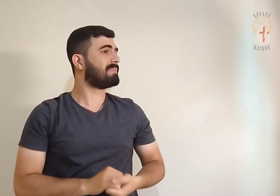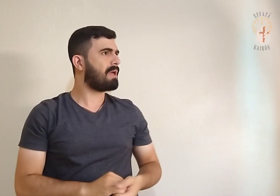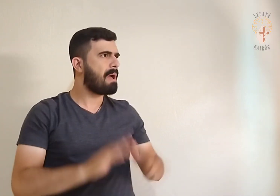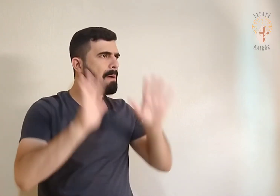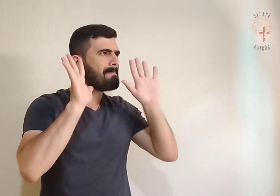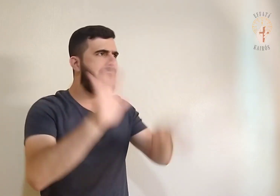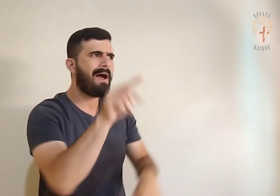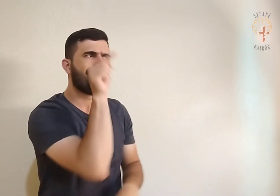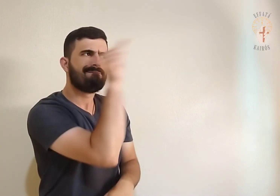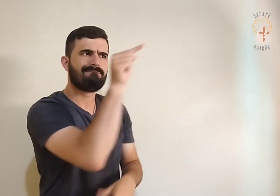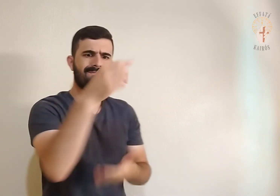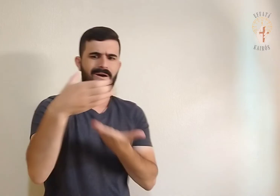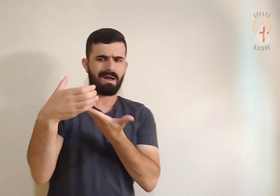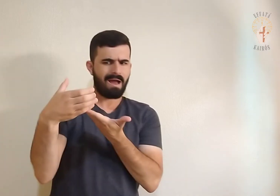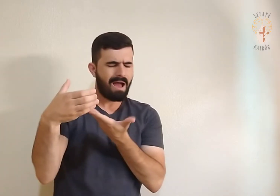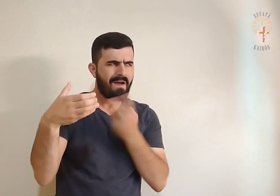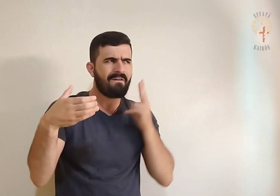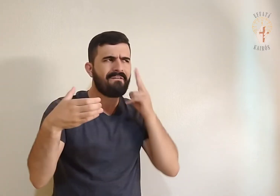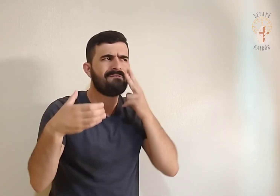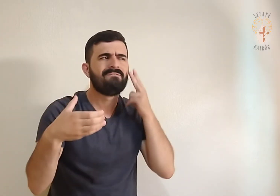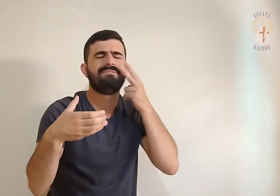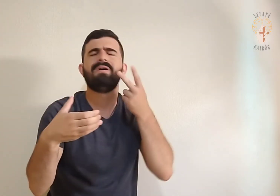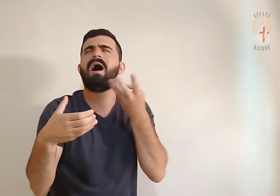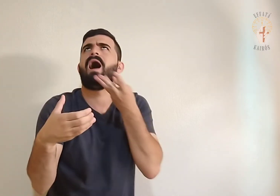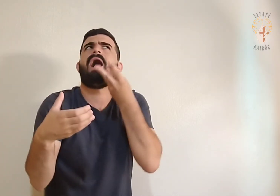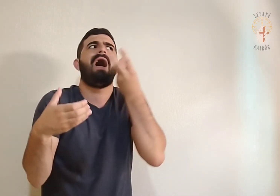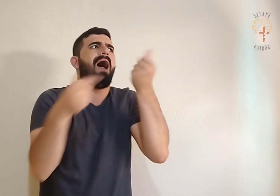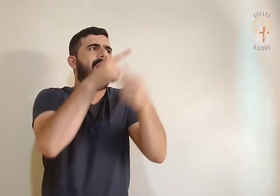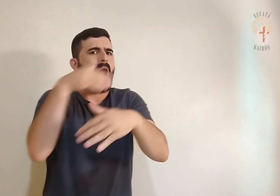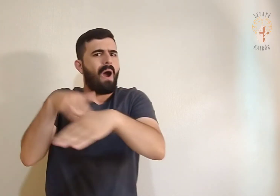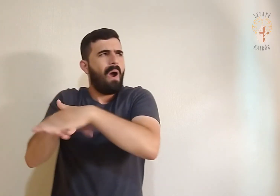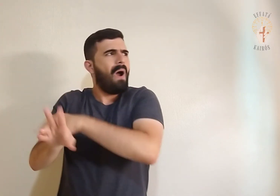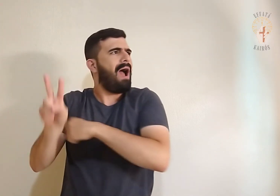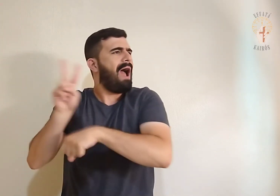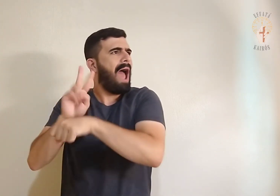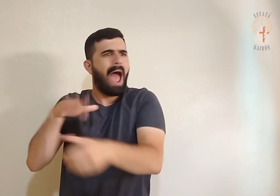Mas tu guardaste o vinho bom até agora!”